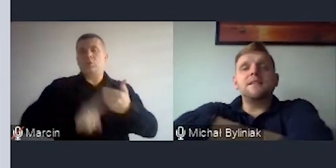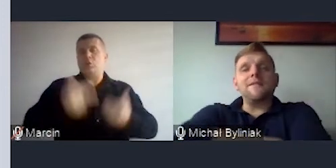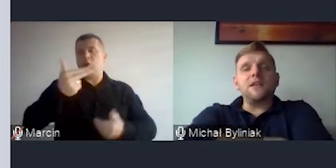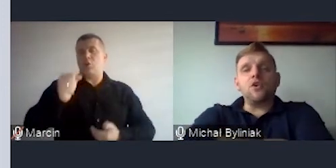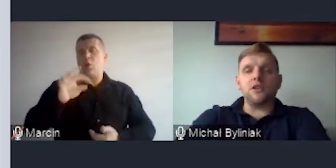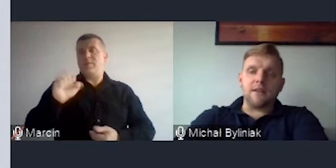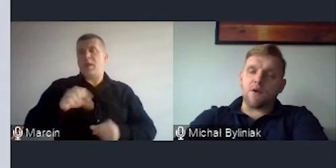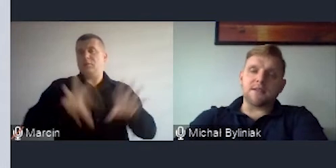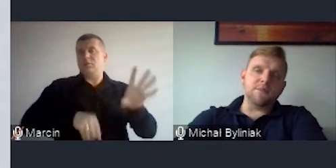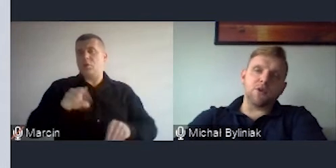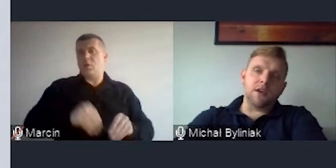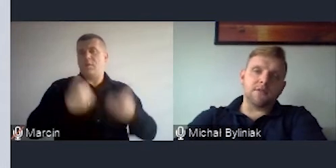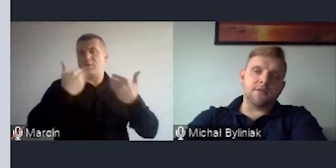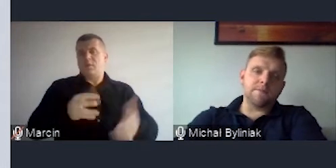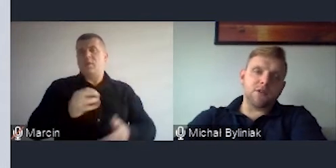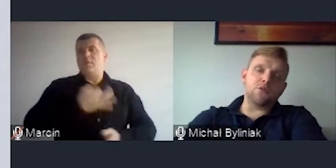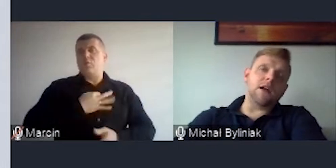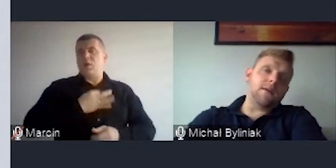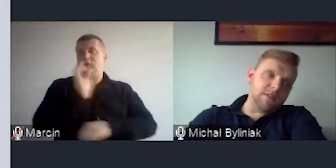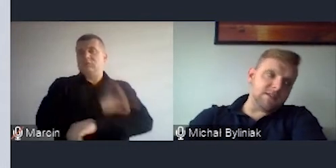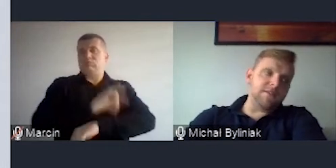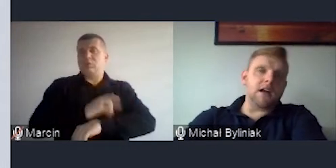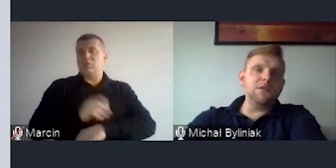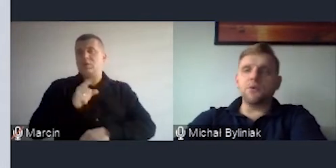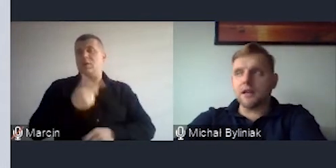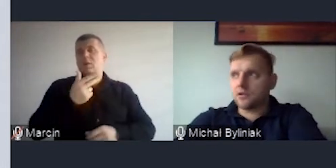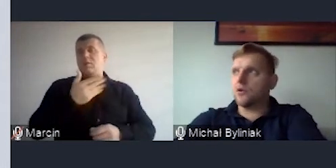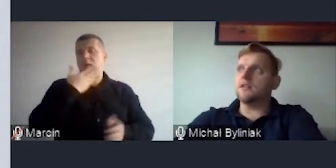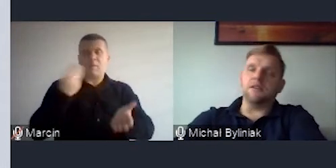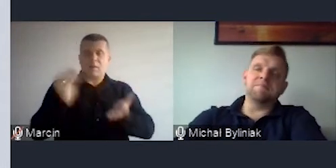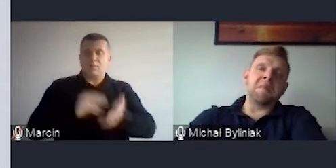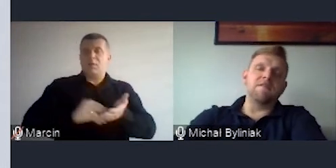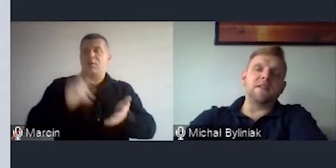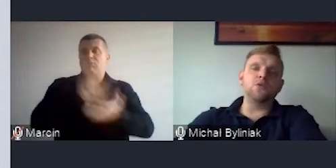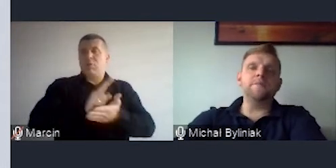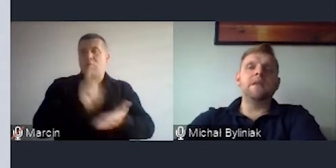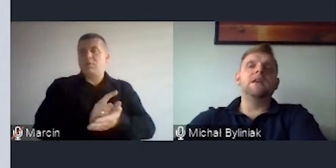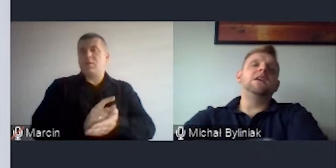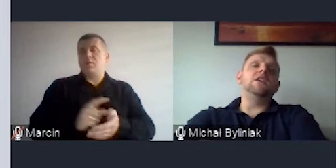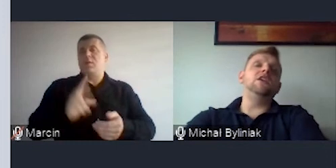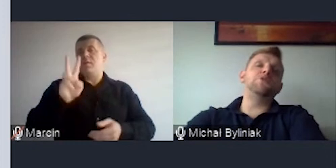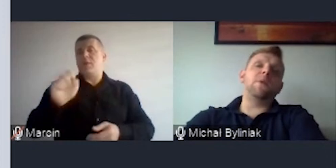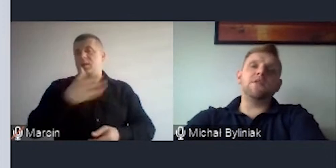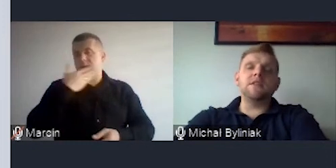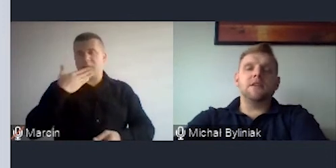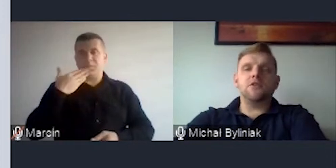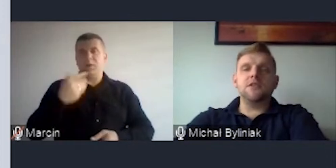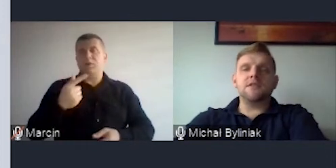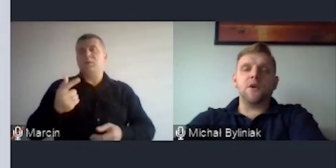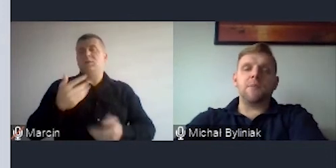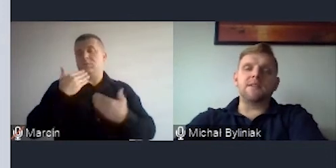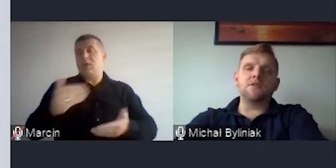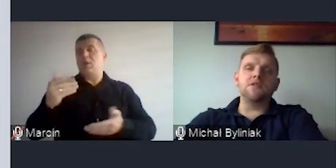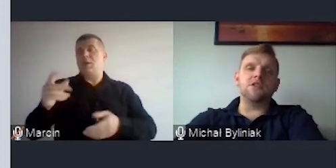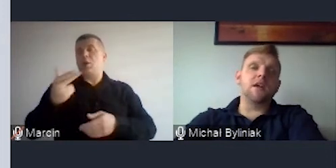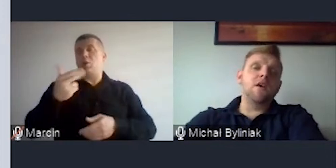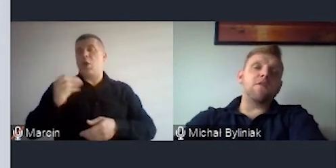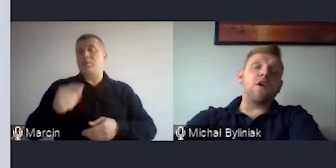Wystawia notę na własny projekt, która nie zawiera ani podatku, ani VAT-u i przy pomocy tej noty swoją pracę rozlicza.